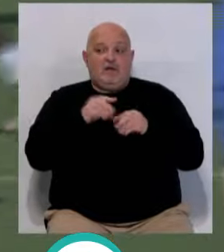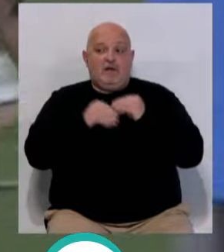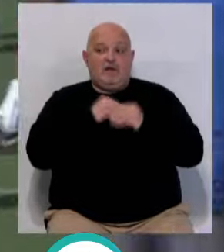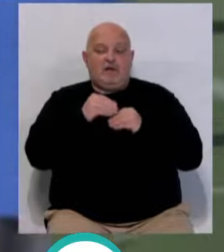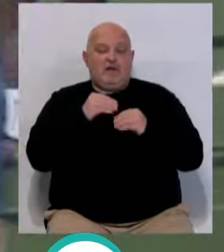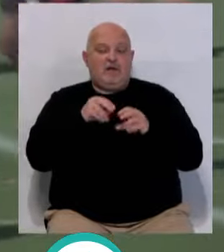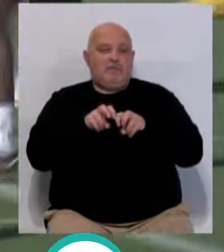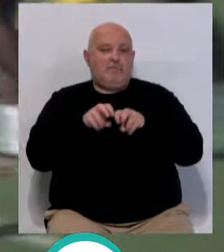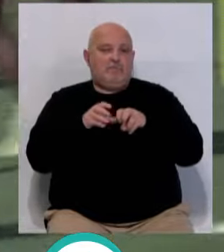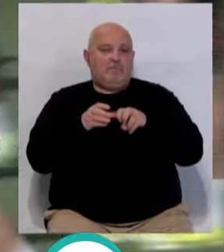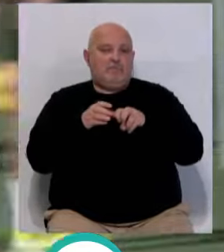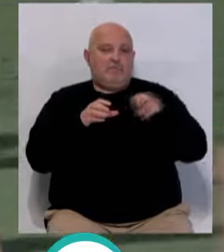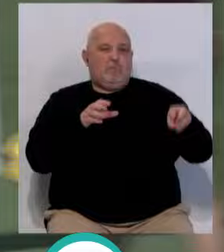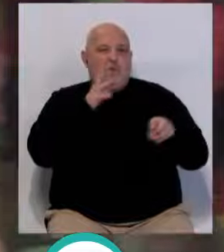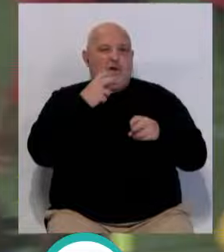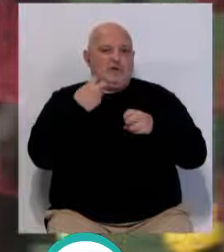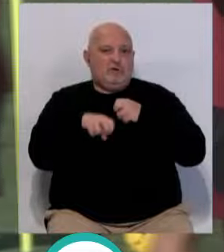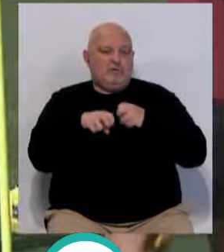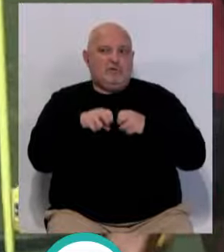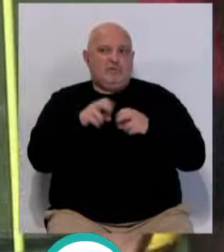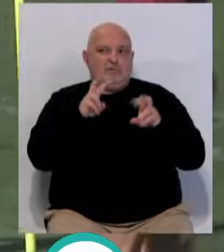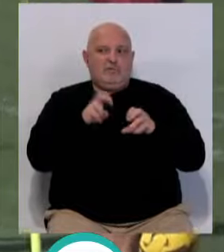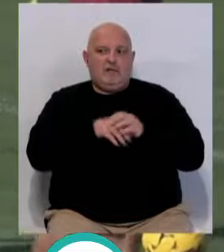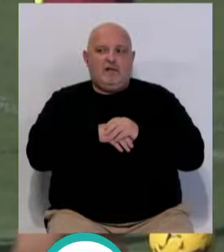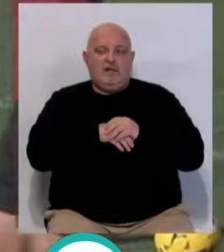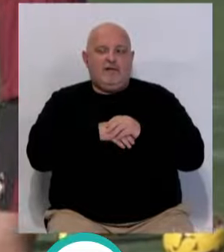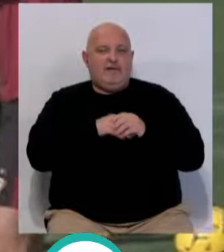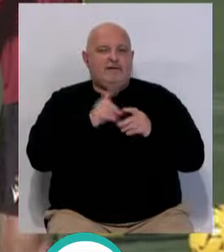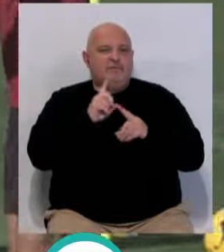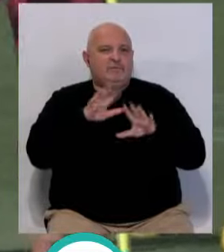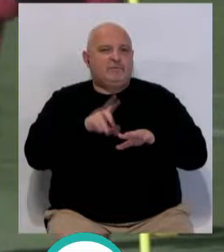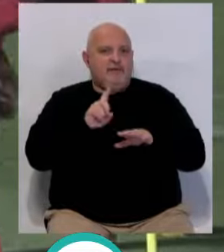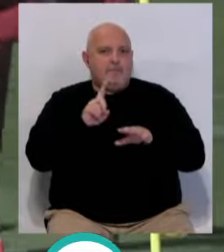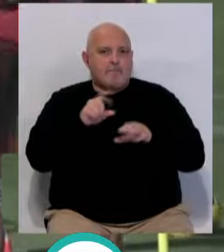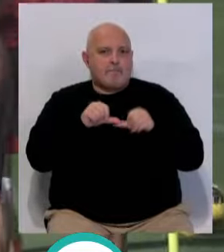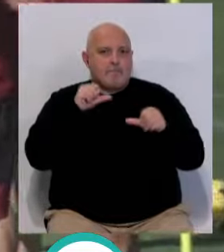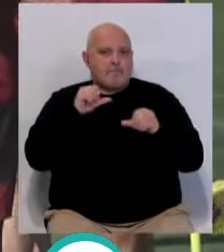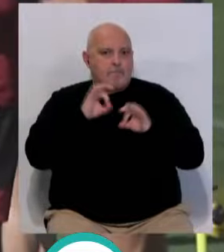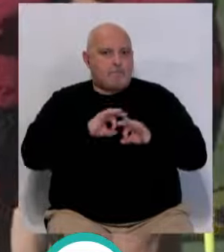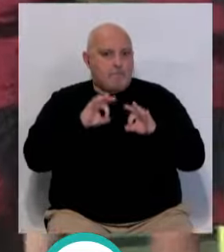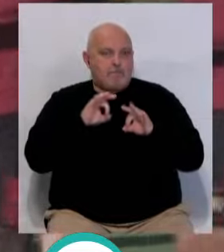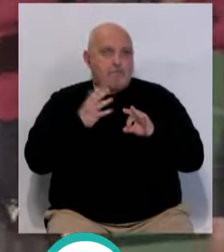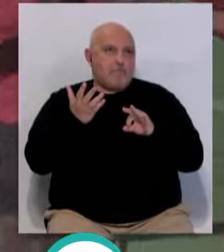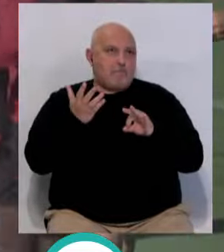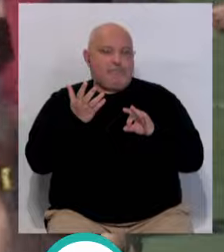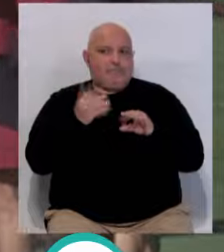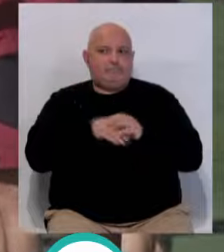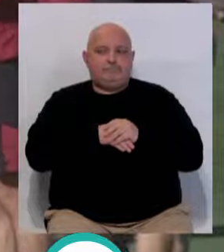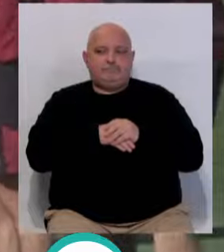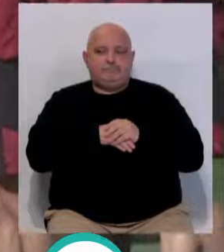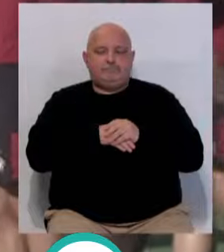equipo por por lesión si tiene y la regularidad no estaba no la tenemos tan tan como él estaba